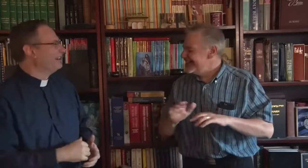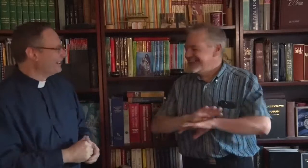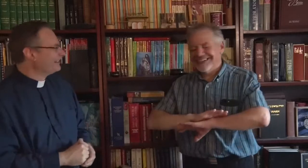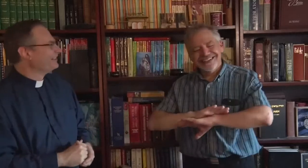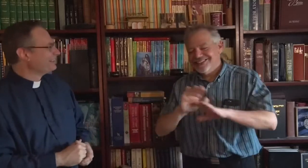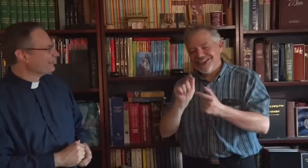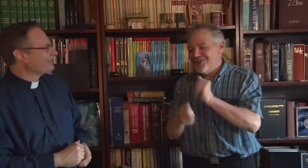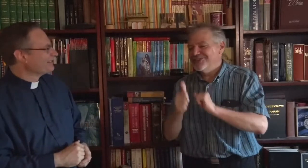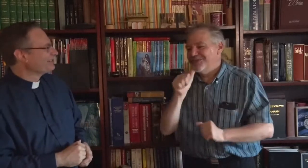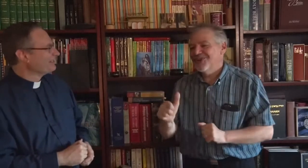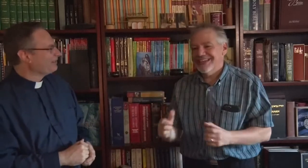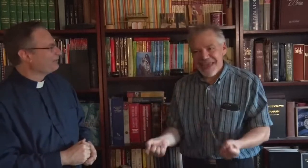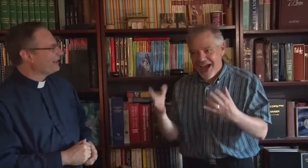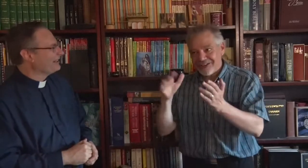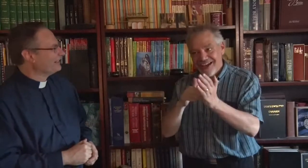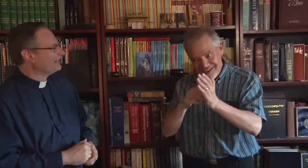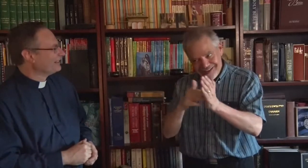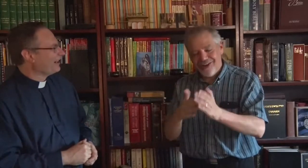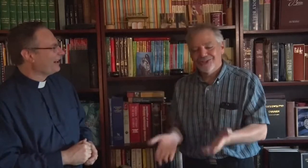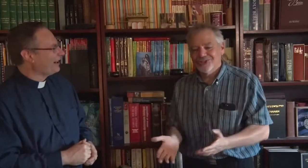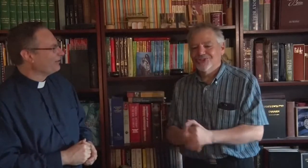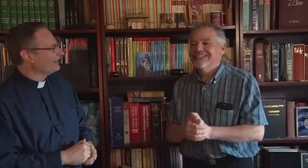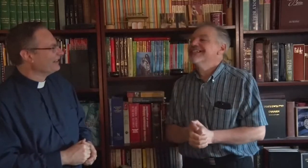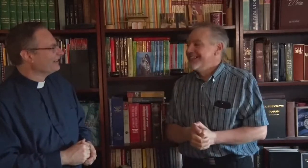Il ne change pas, les miracles sont encore là aujourd’hui.